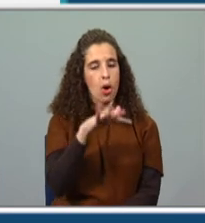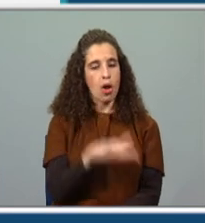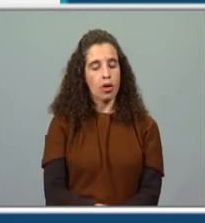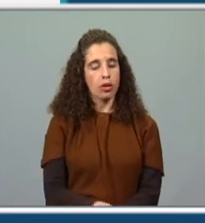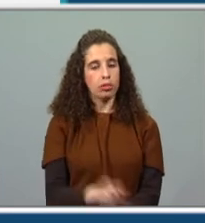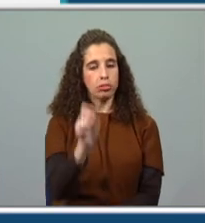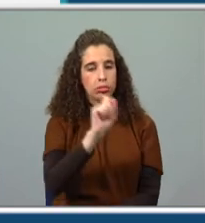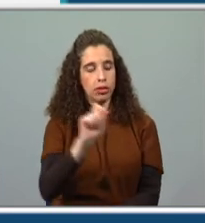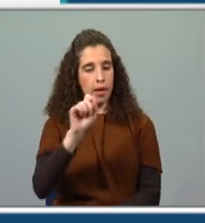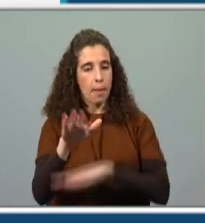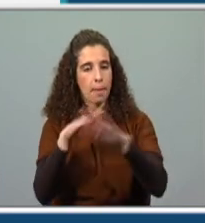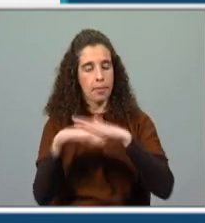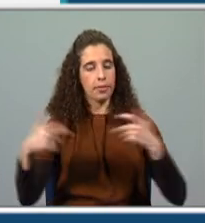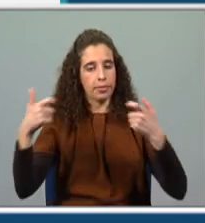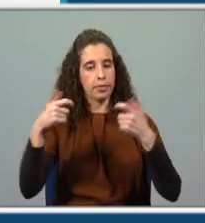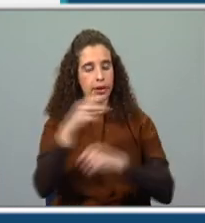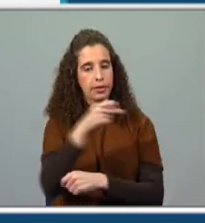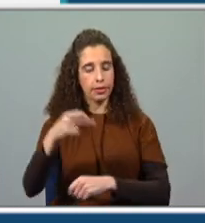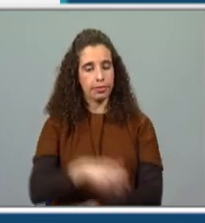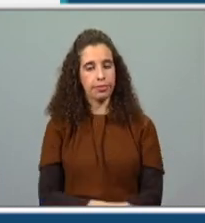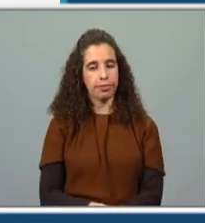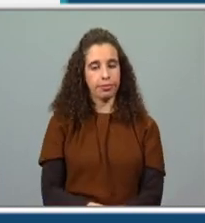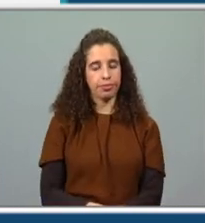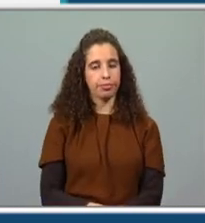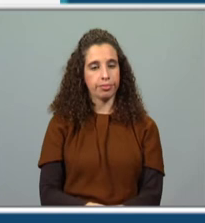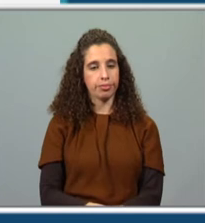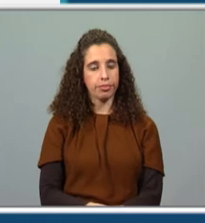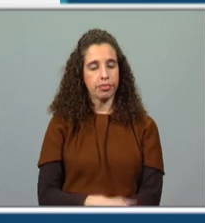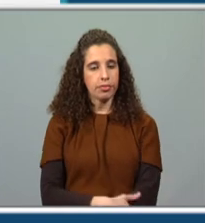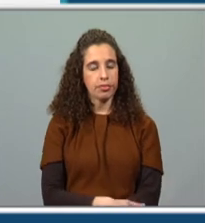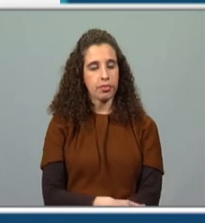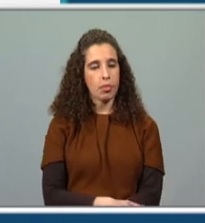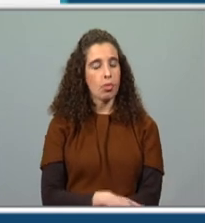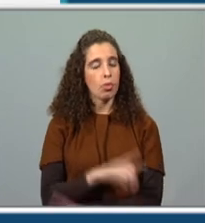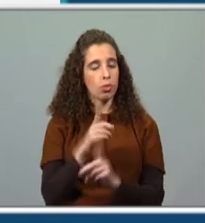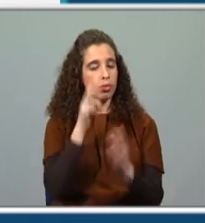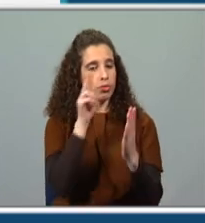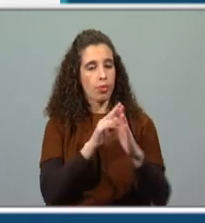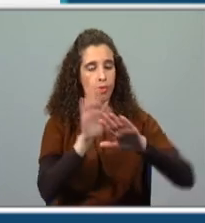para fazer a sua legenda e tínhamos Então vou começar a ler da esquerda para 做你的標題，我們有所以我會從左到右開始閱讀。